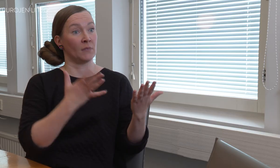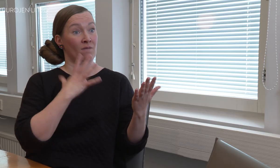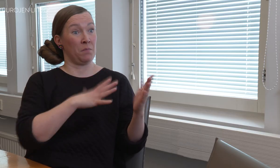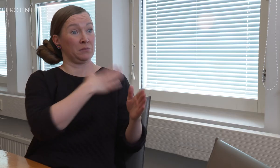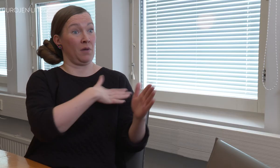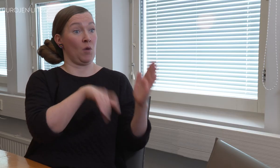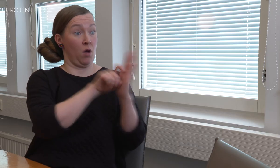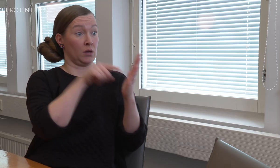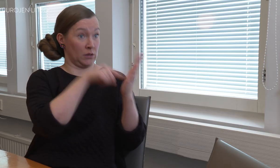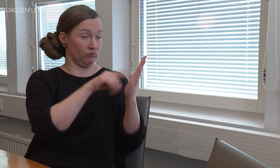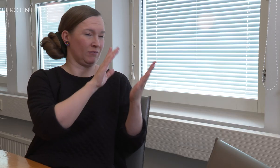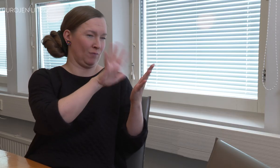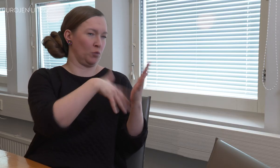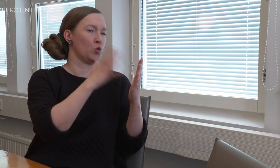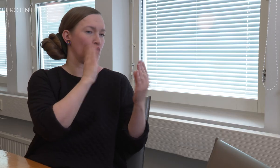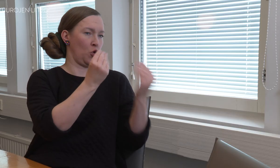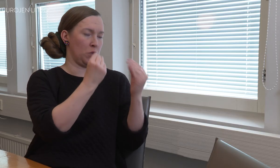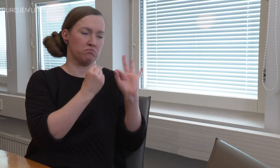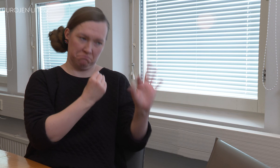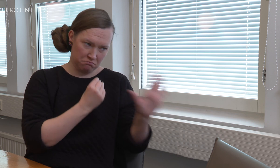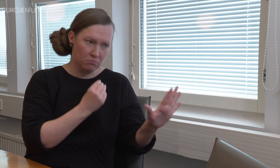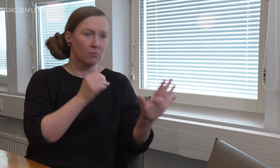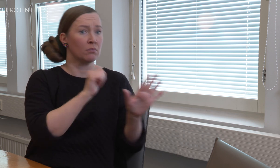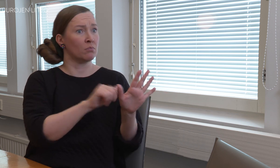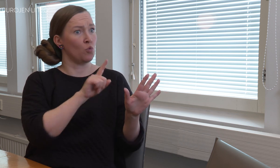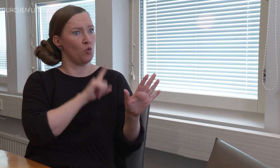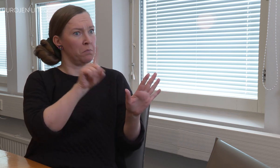Vammaispalvelulaissa on huomioitu viittomakielen kotiopetus.